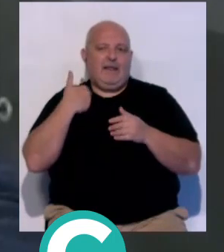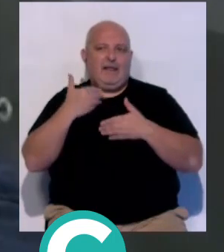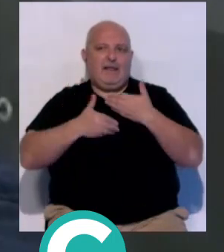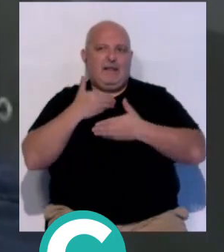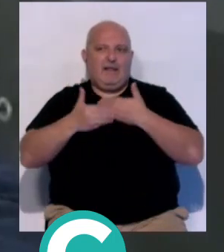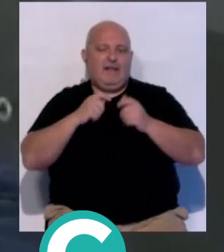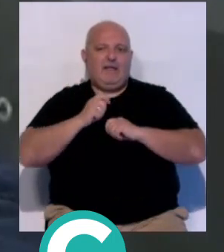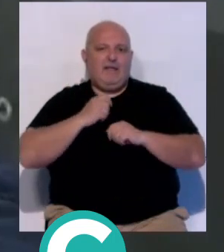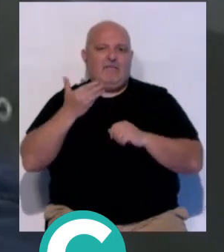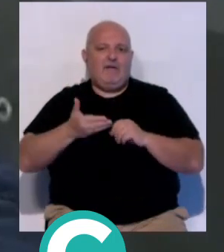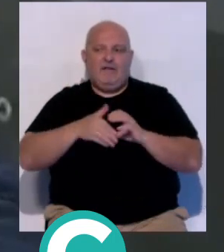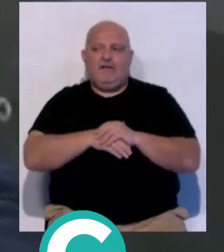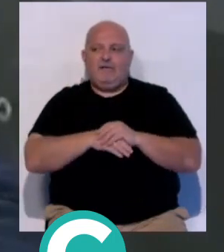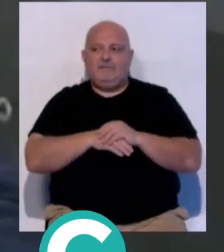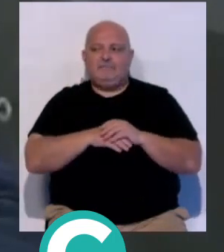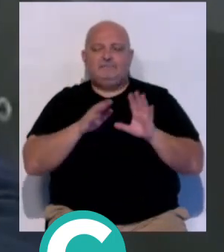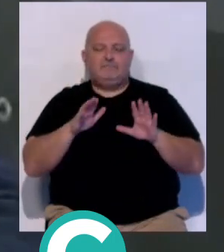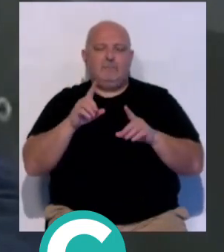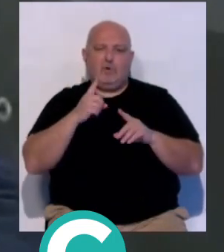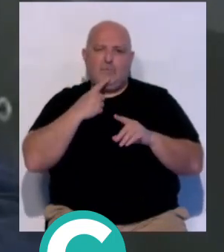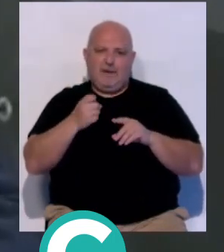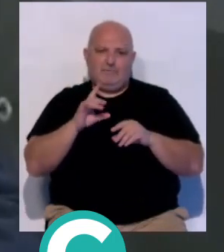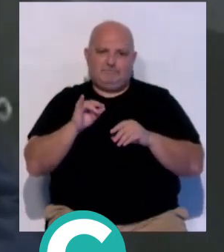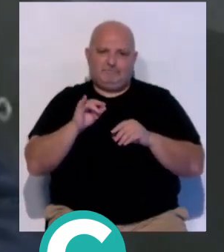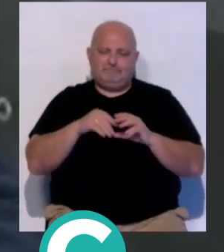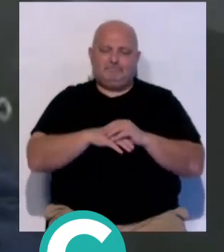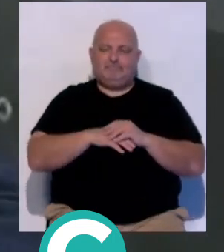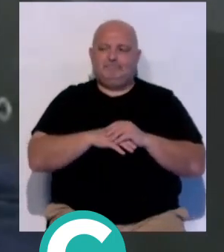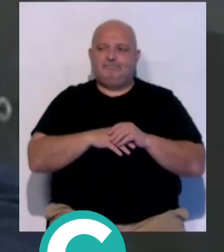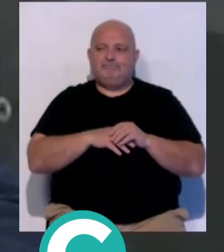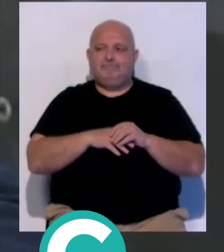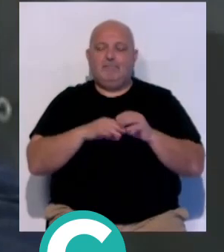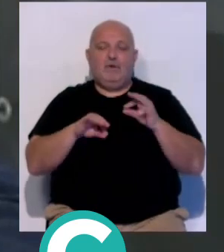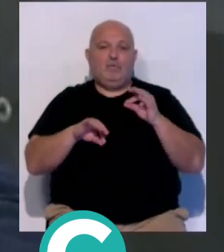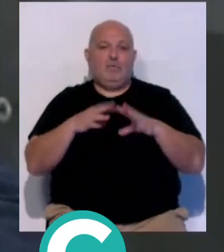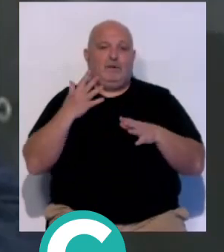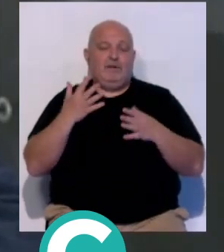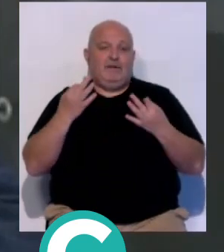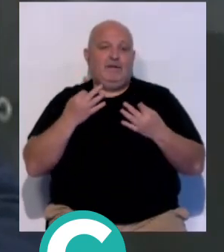nuestro valor pero era un poquito complicado después la suerte que tenía que cuando yo salgo